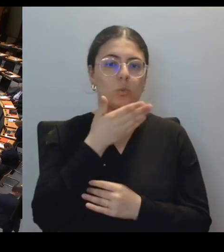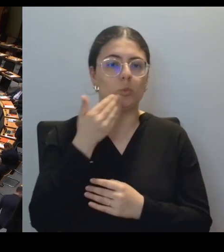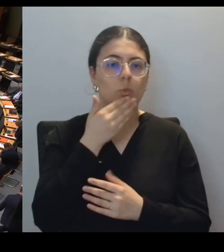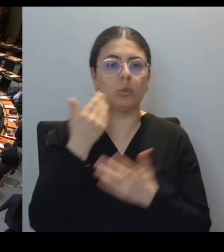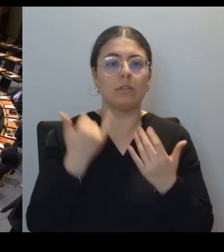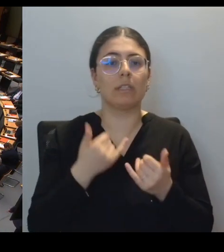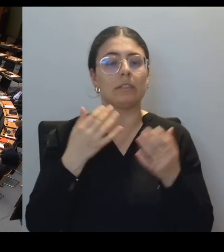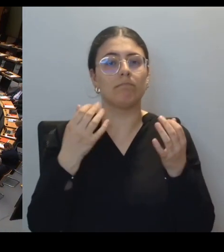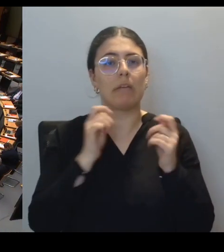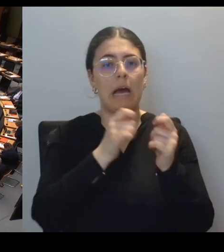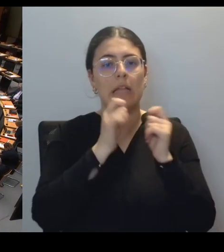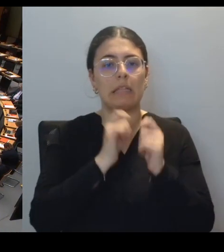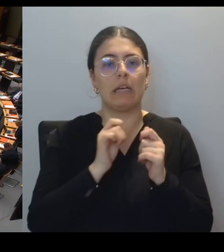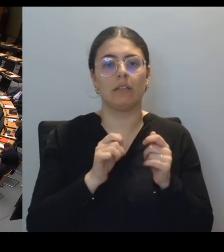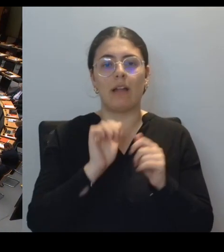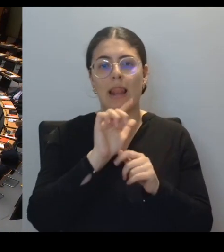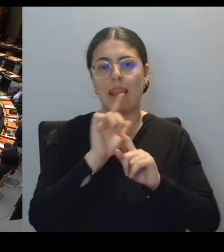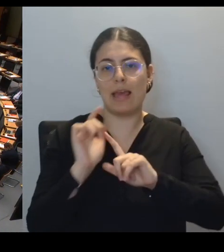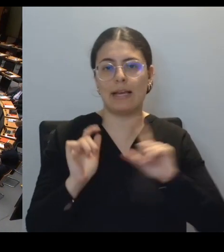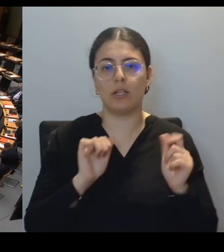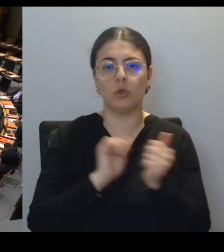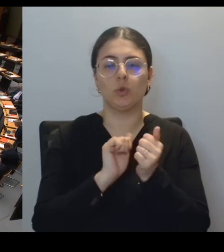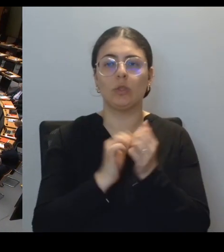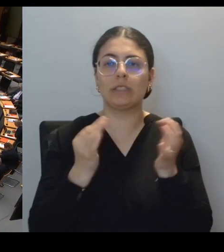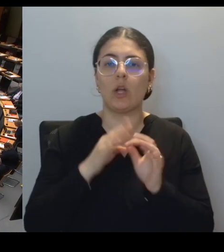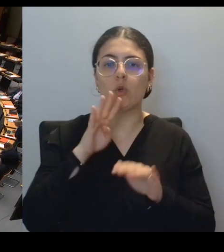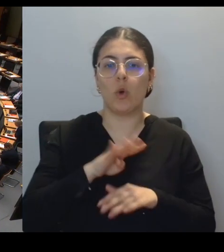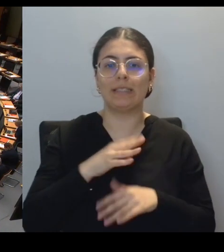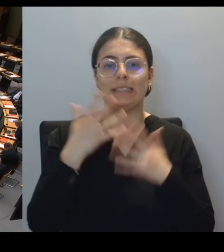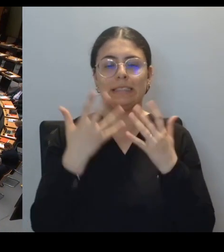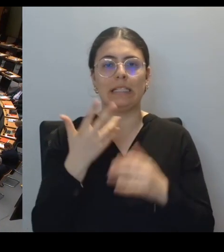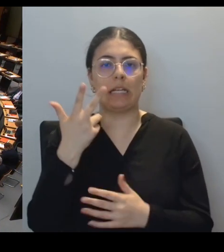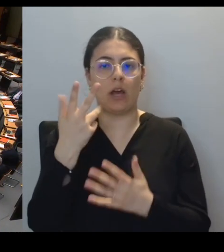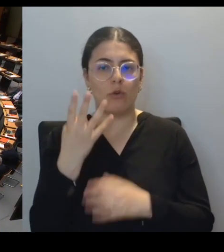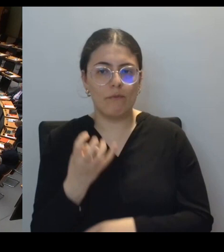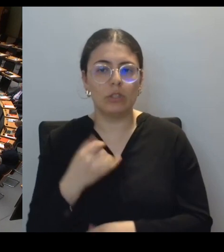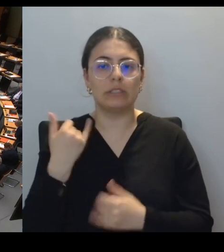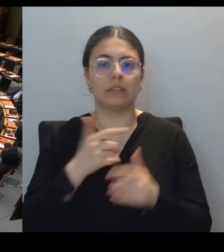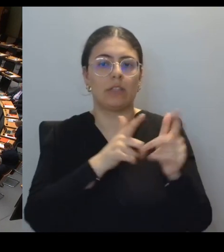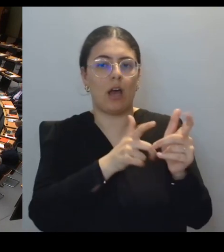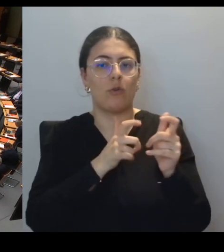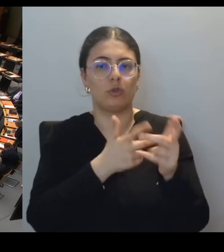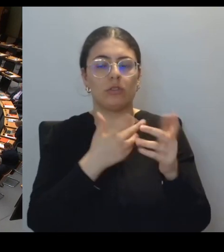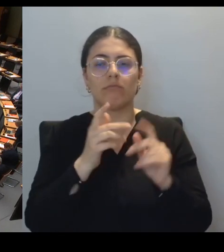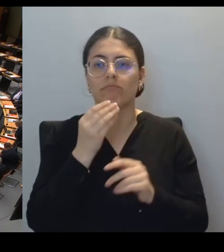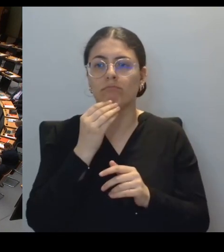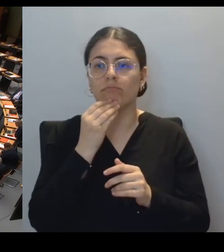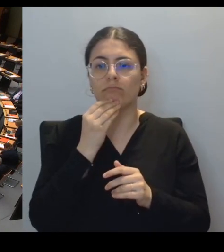Ausschüsse gemäß den Beschlussempfehlung auf Drucksache 19/14 16 mehrheitlich gegen die Fraktion Die Linke und bei